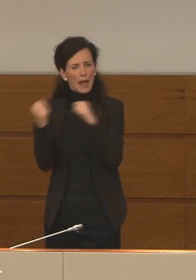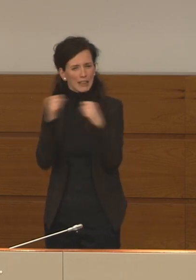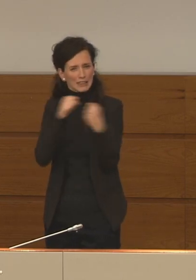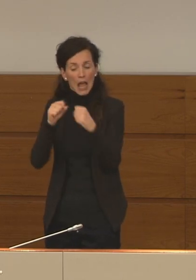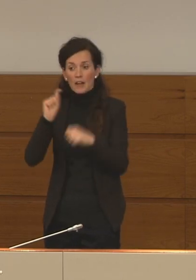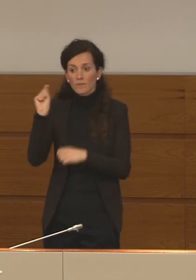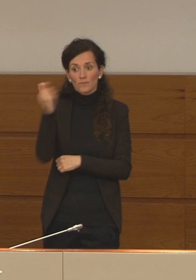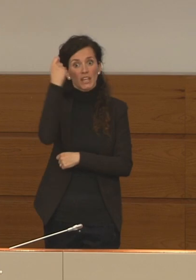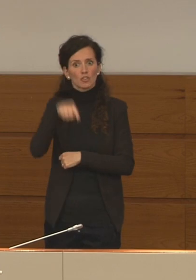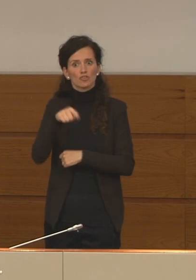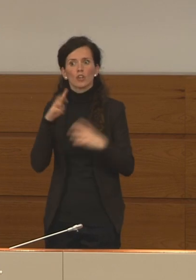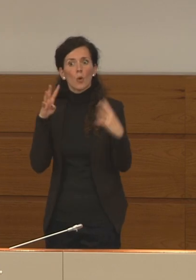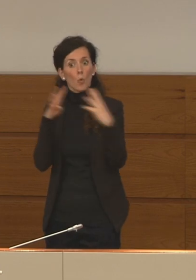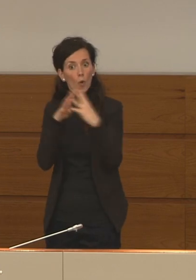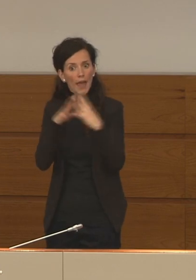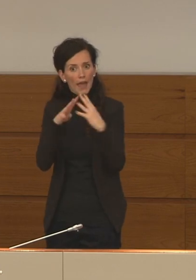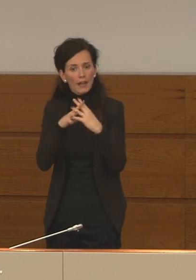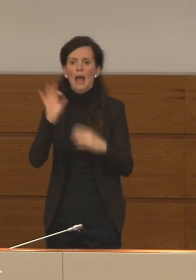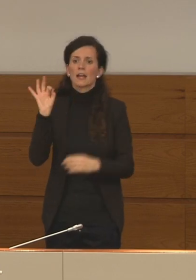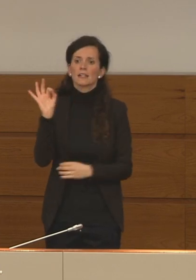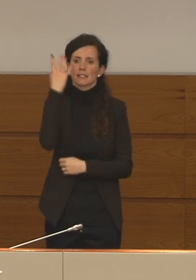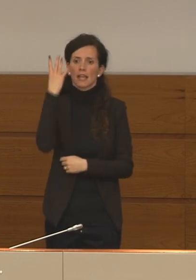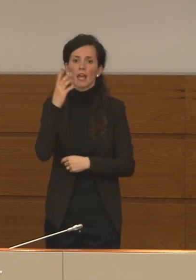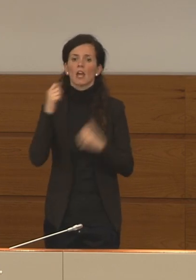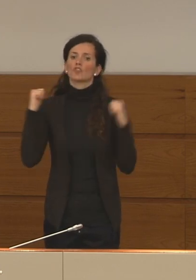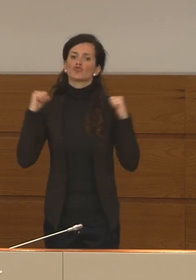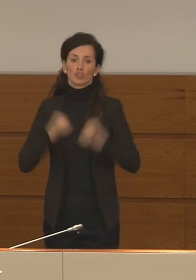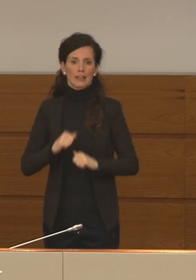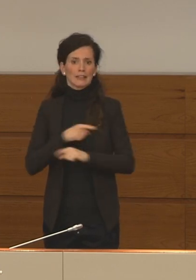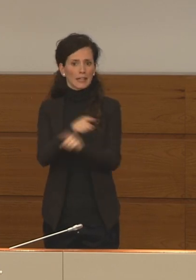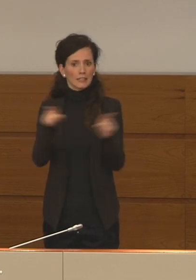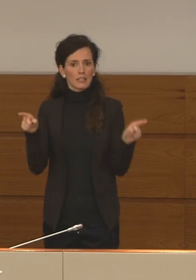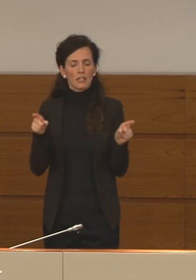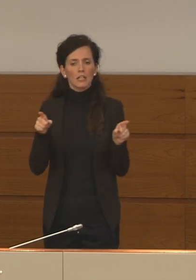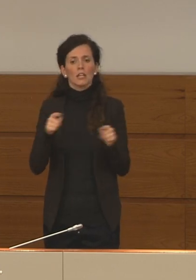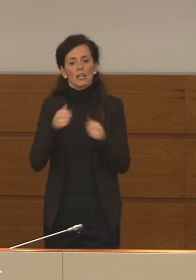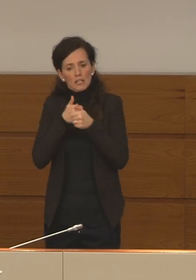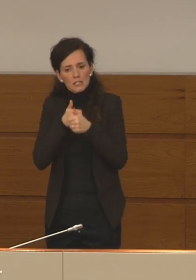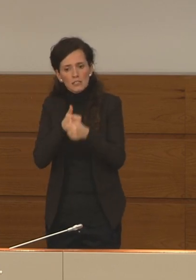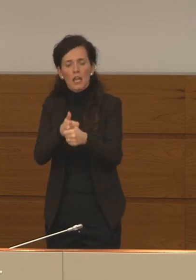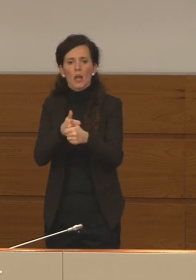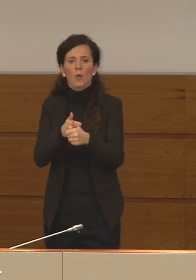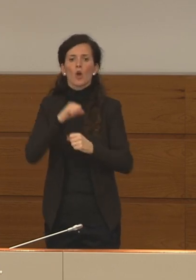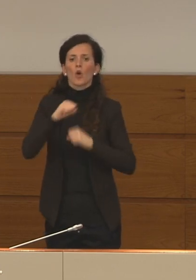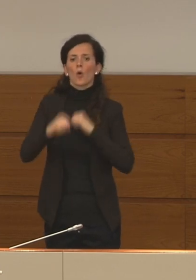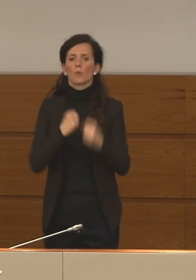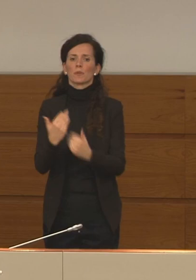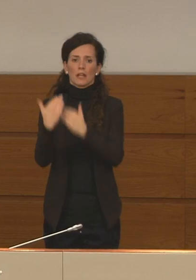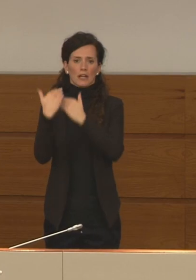se i nostri concittadini adottano dei comportamenti responsabili, cambiare il